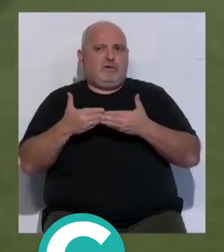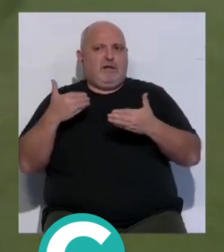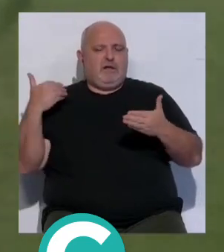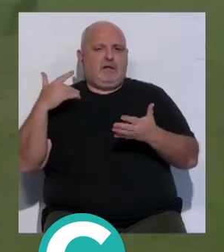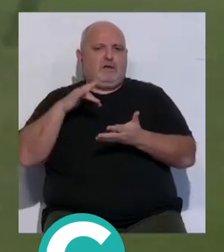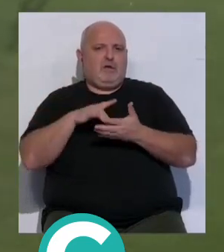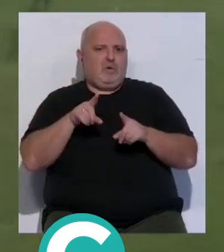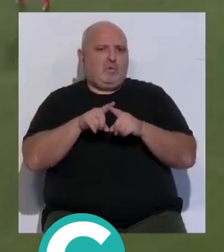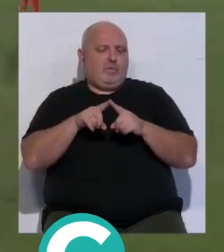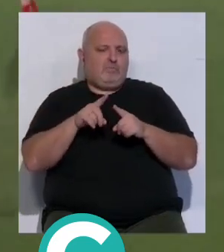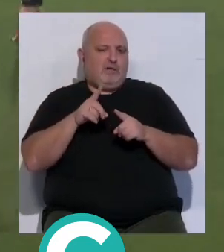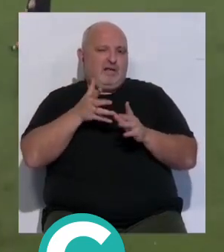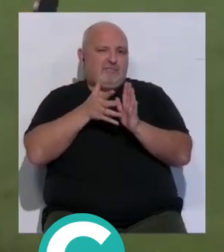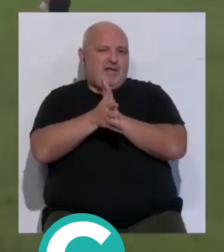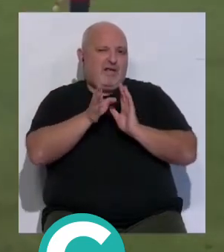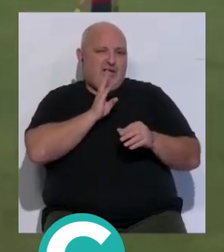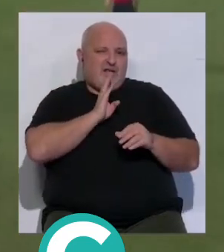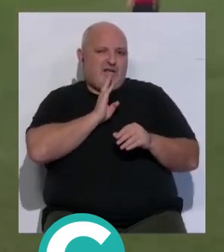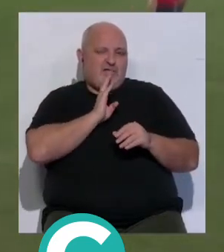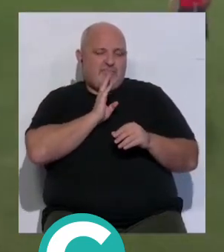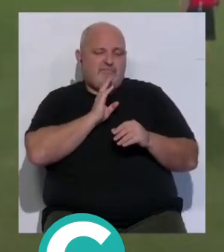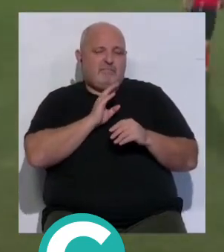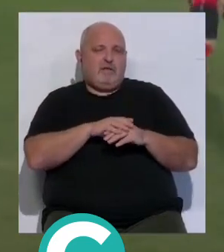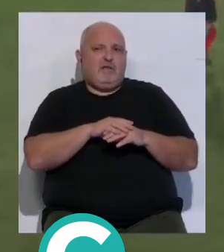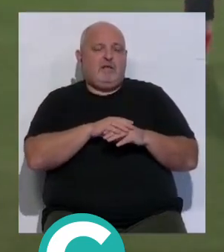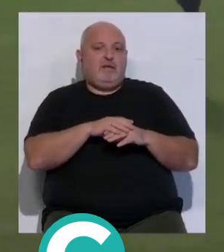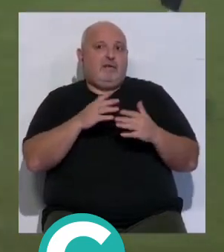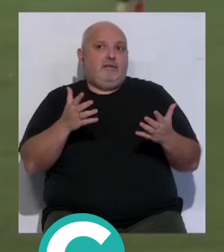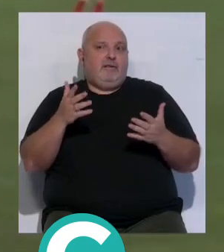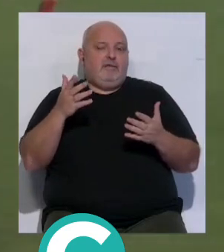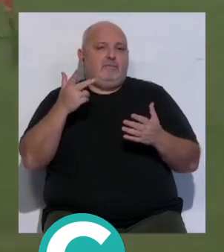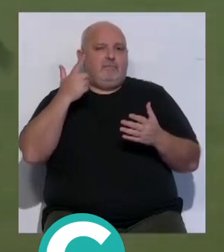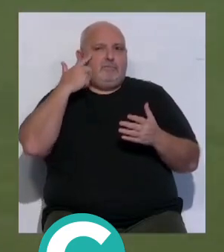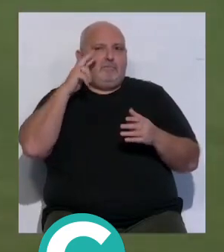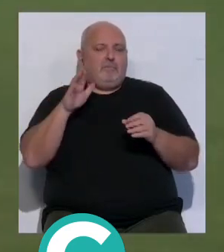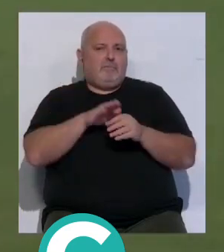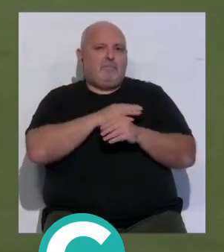como como hemos destacado Y antes que traerte un experimento para suplir la baja de larga